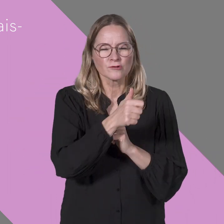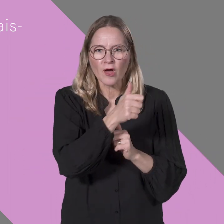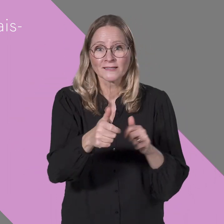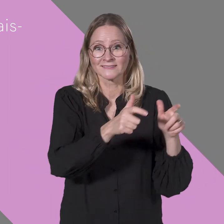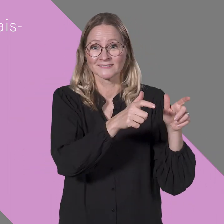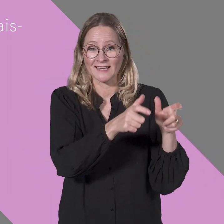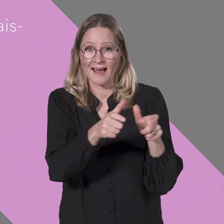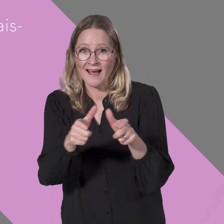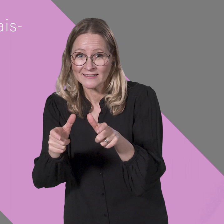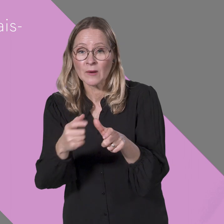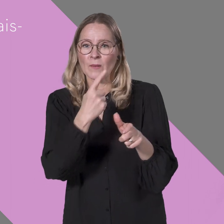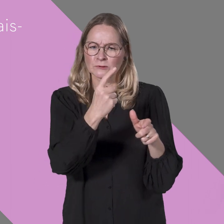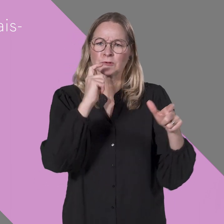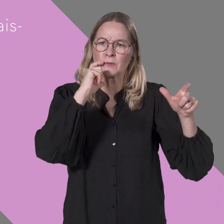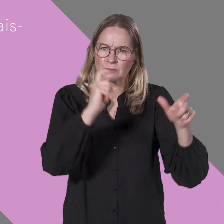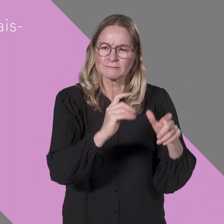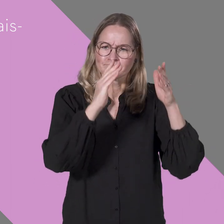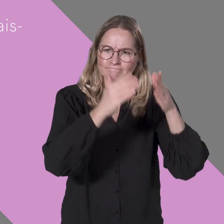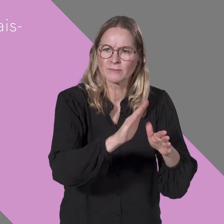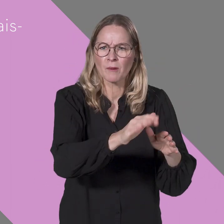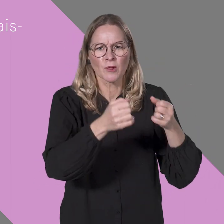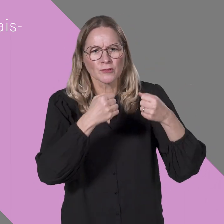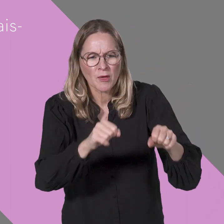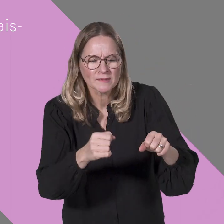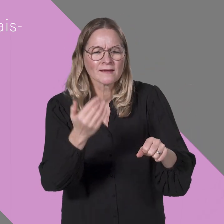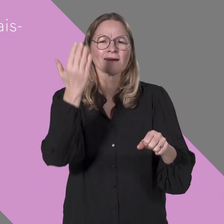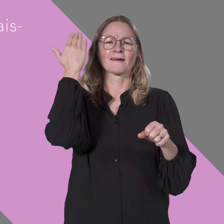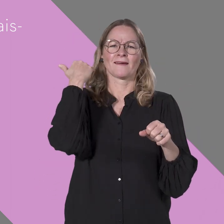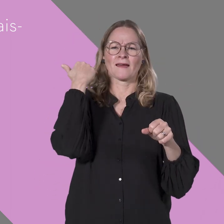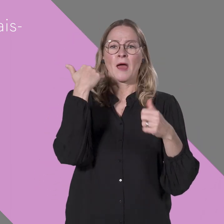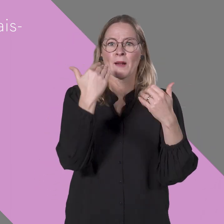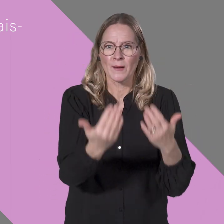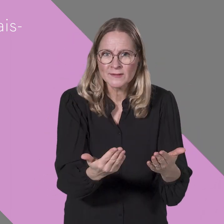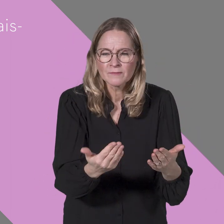Kussakin jaksossa esitellään yhden yhdistyksen toimintaa ennen ja nyt, -